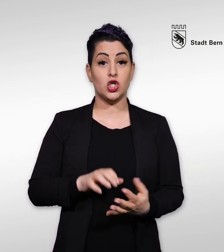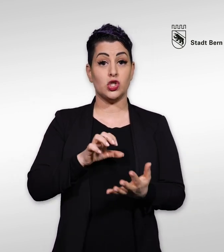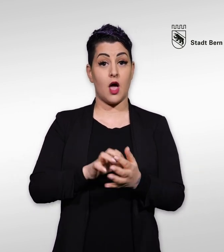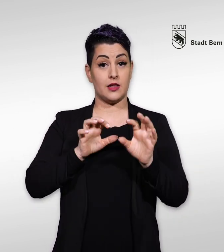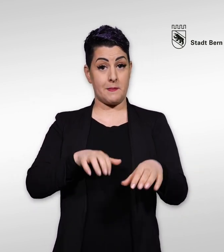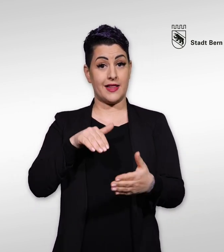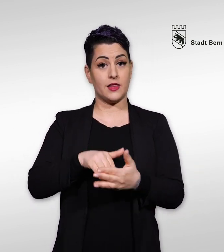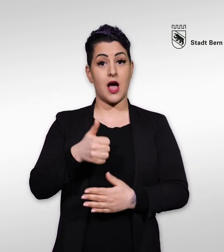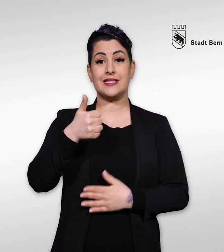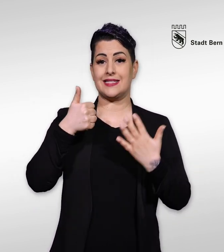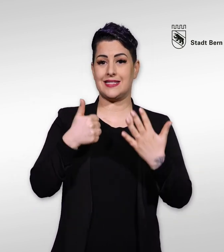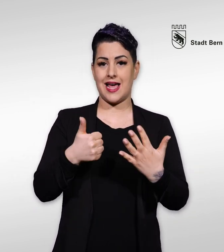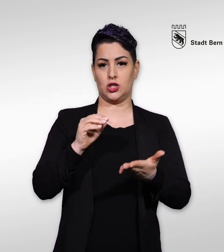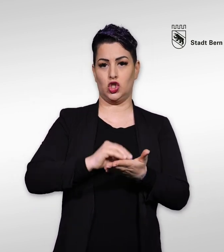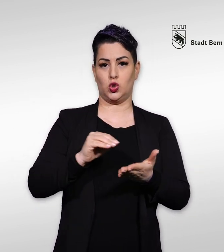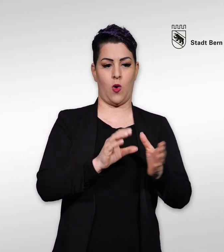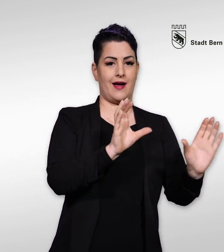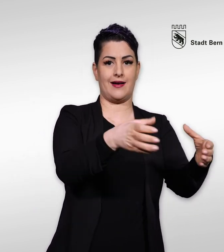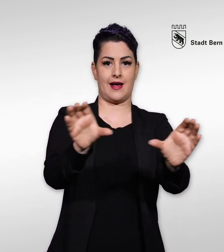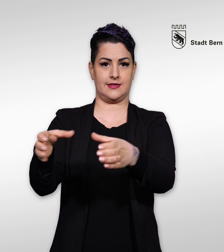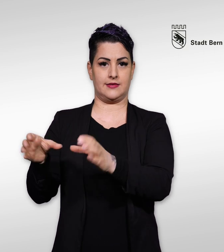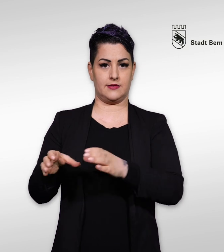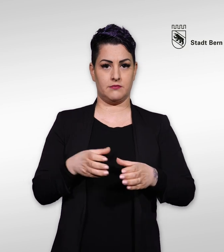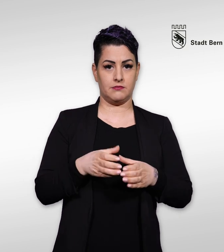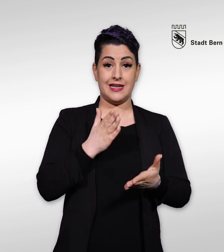In der Stadt Bern gibt es sechs Schulkreise.